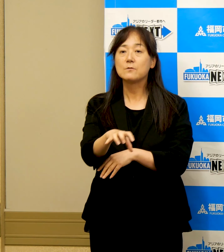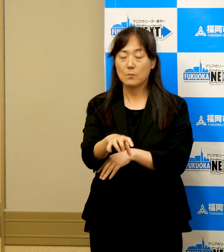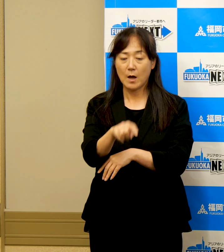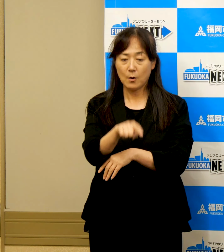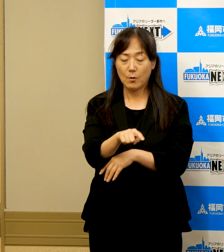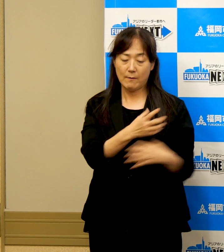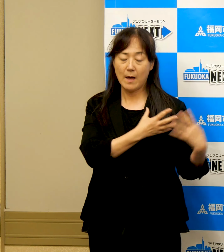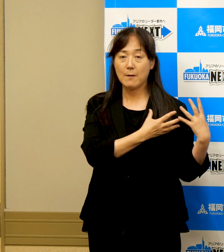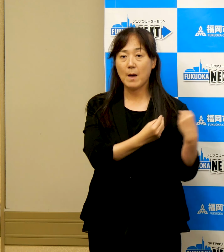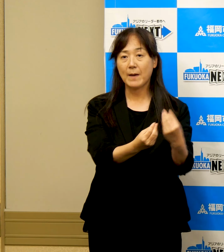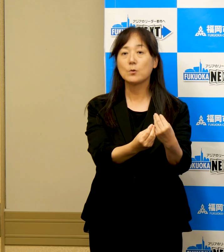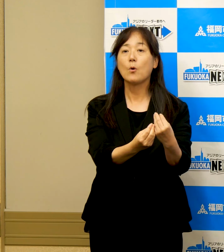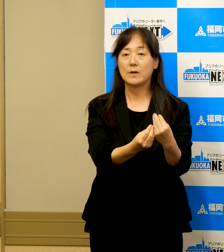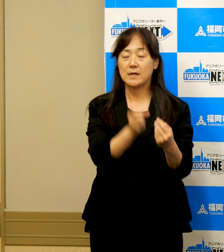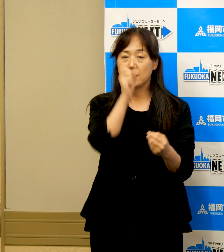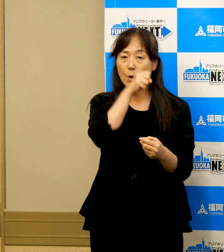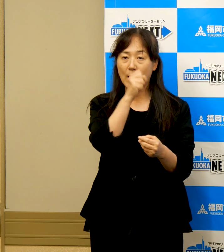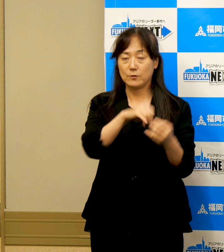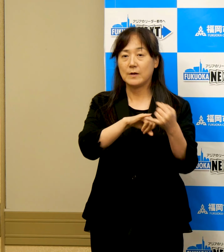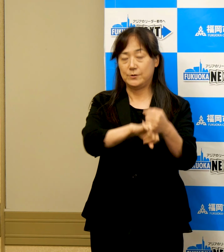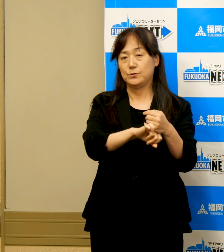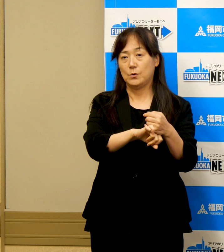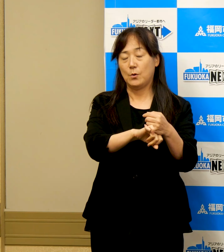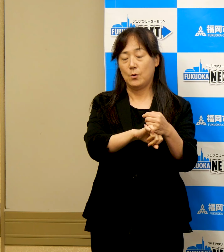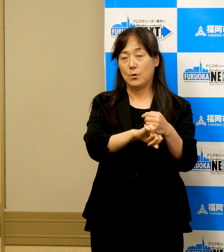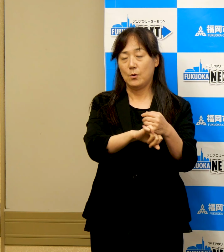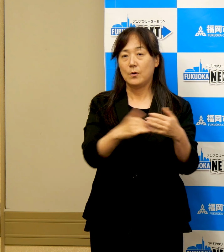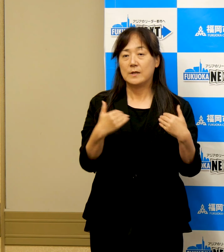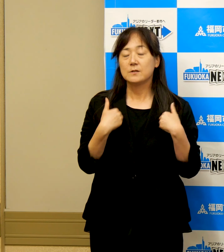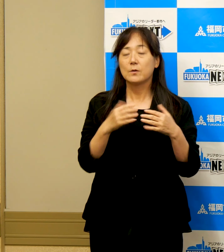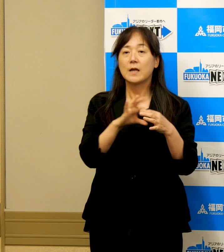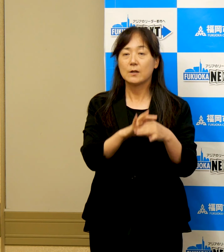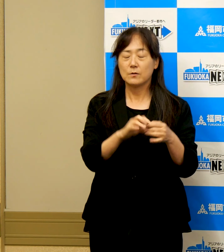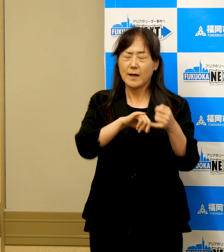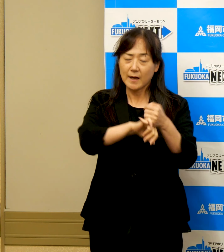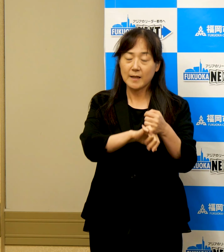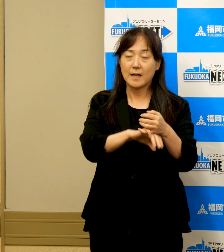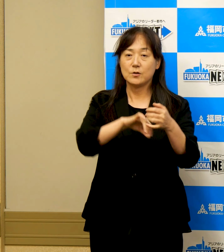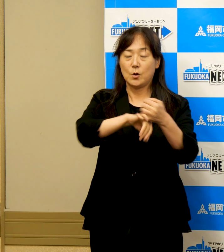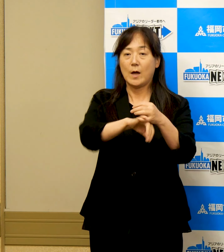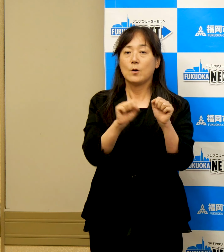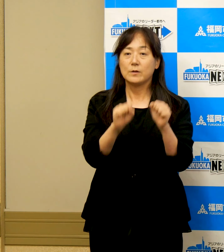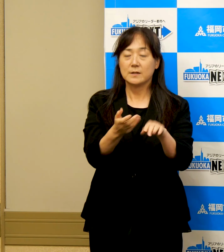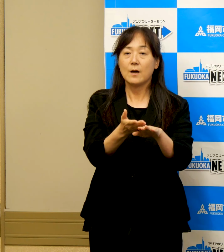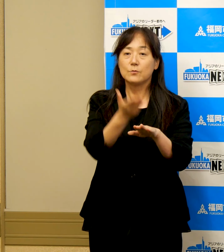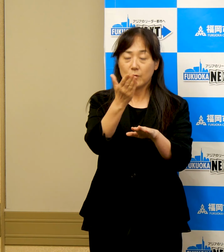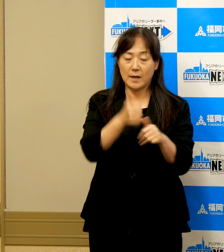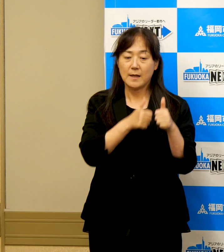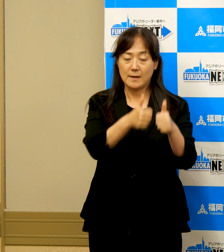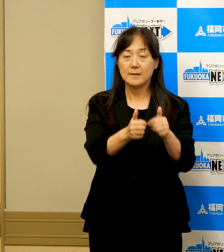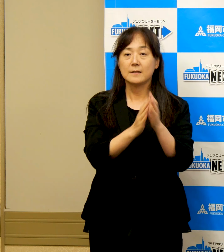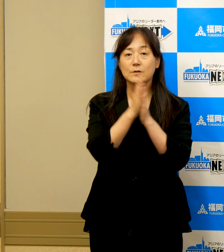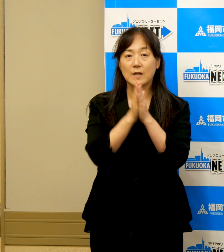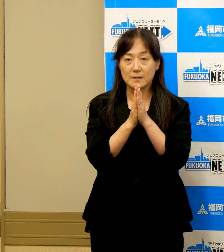これは従来どおり予約が必要ですので 必ず予約をしてからお越しいただきたいと思います